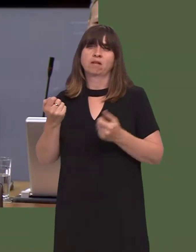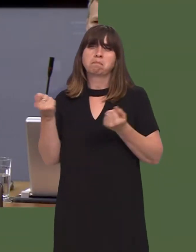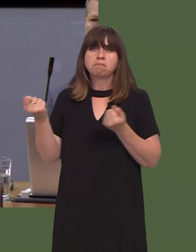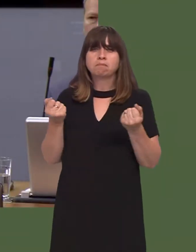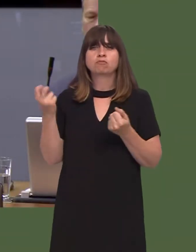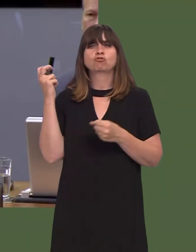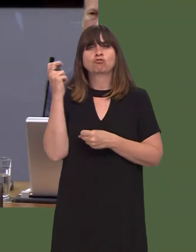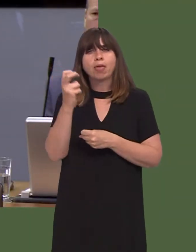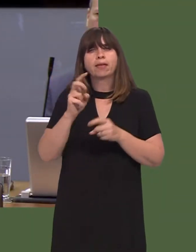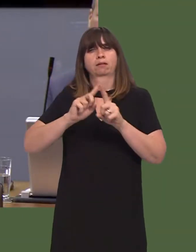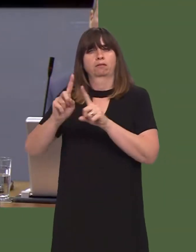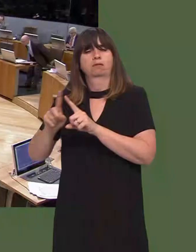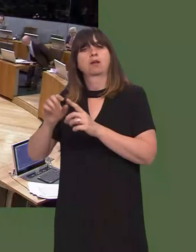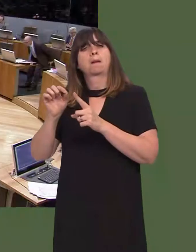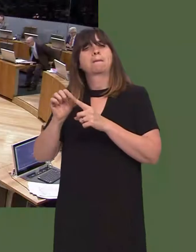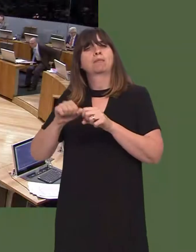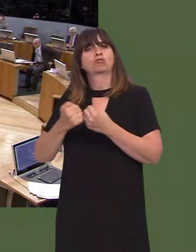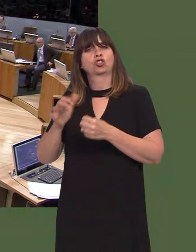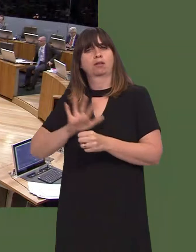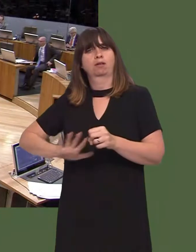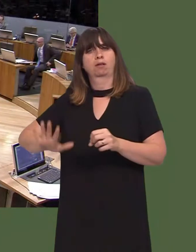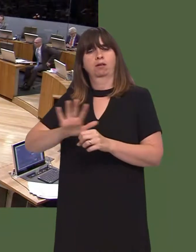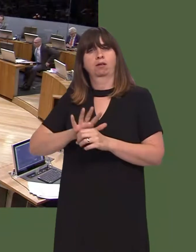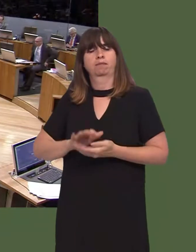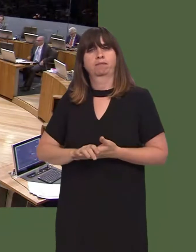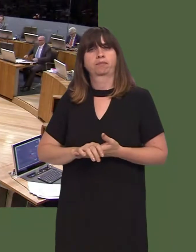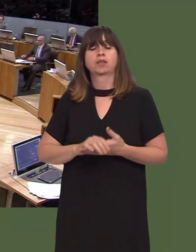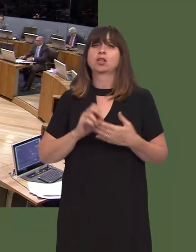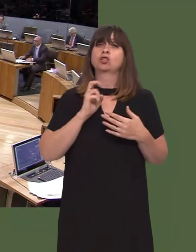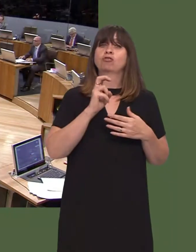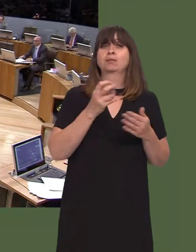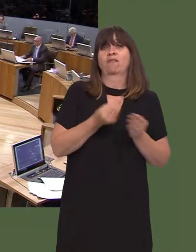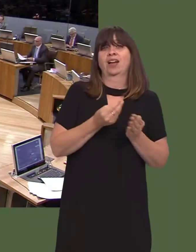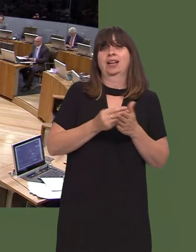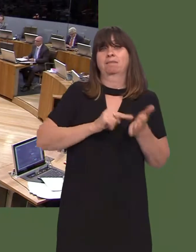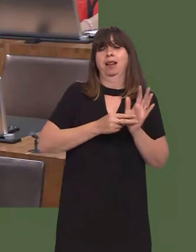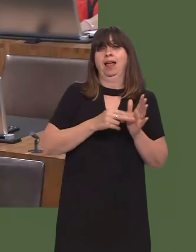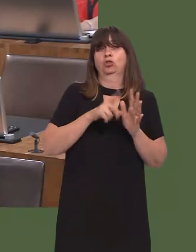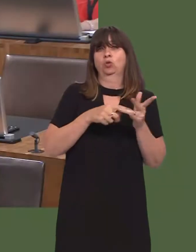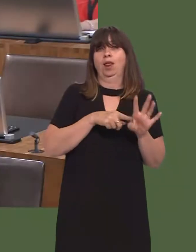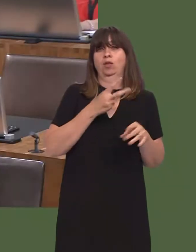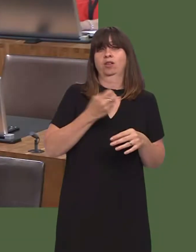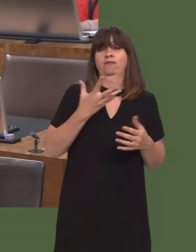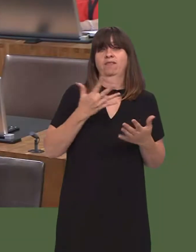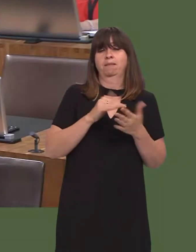i wella trafnidiaeth gyhoeddus yn sir Benfro? OAQ(5)0729(FM) Carwyn Jones: Maeír cynllun cyllid trafnidiaeth cenedlaethol, a gyhoeddwyd ym mis Gorffennaf